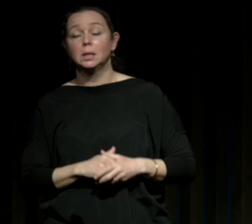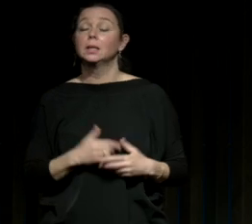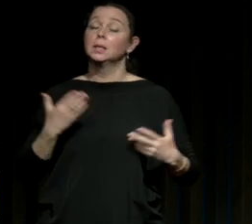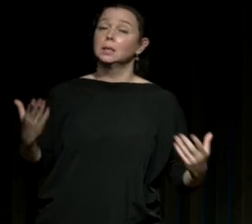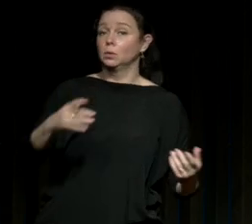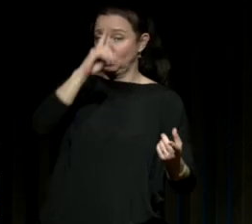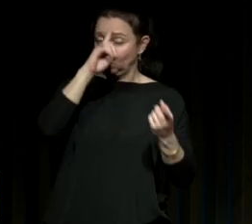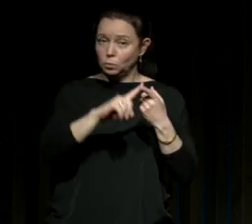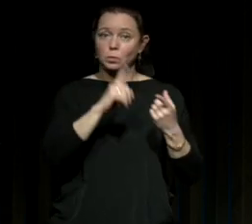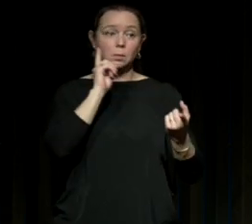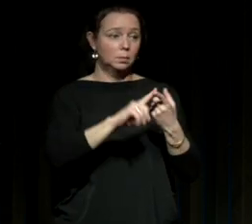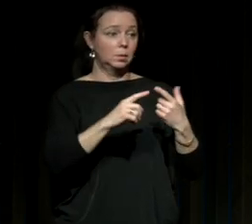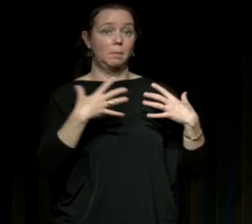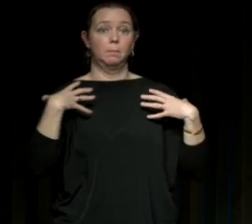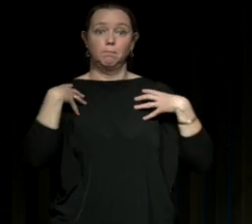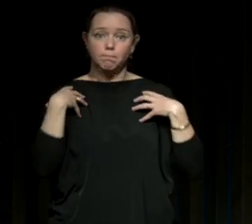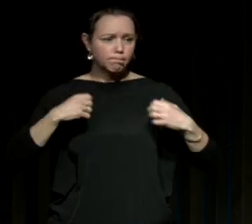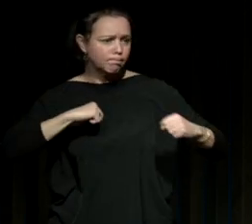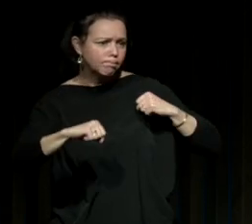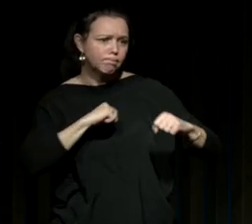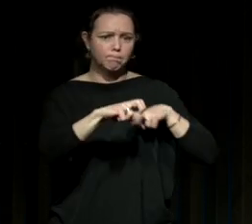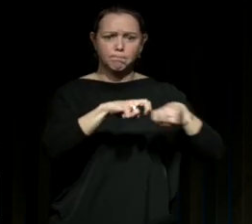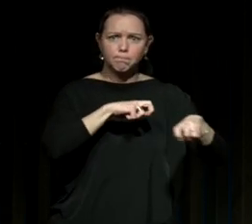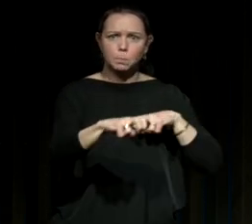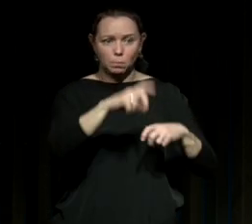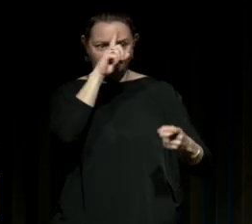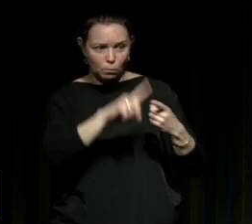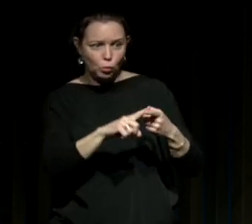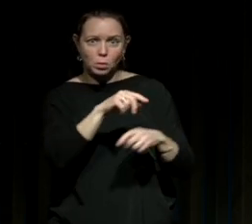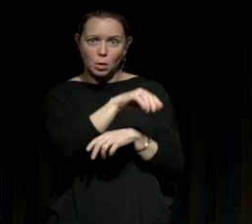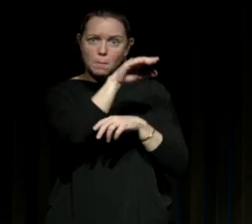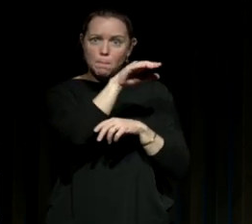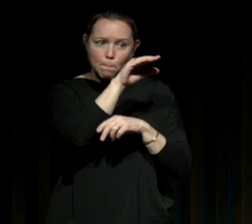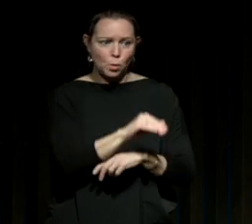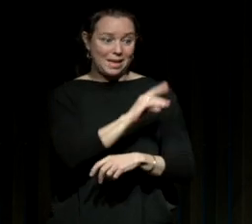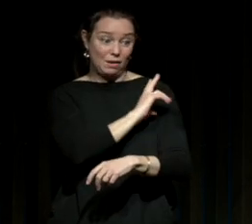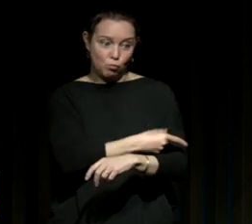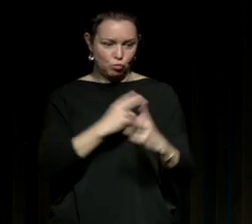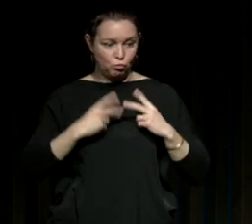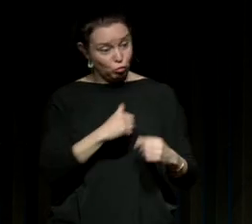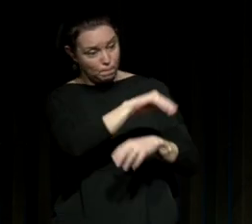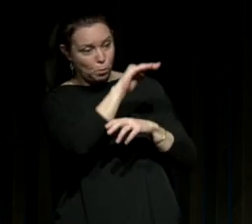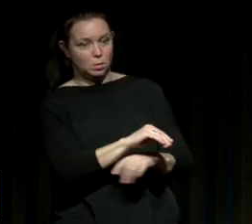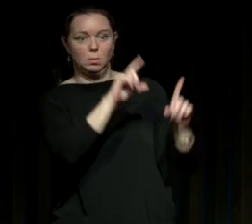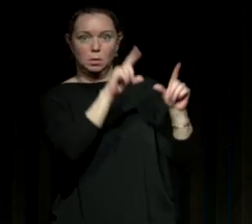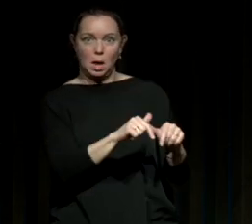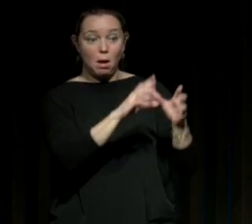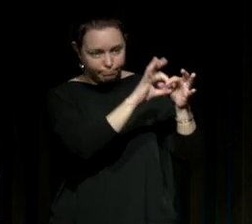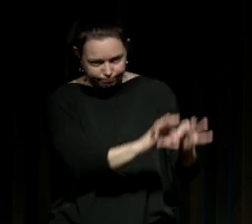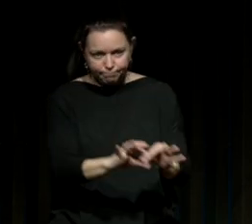et physique c'est de protéger cette masse maigre cette masse musculaire et de permettre donc de